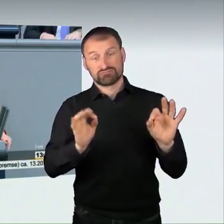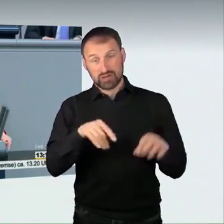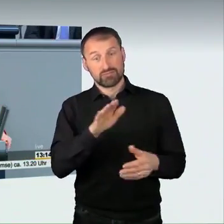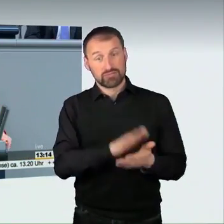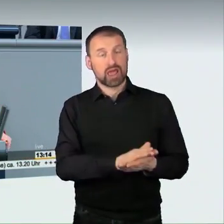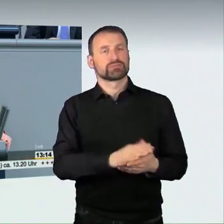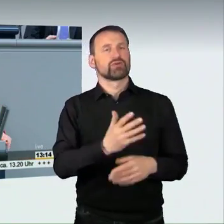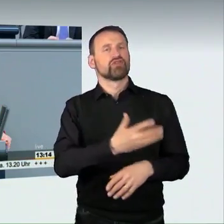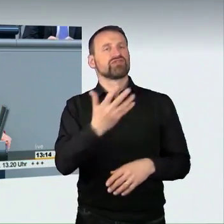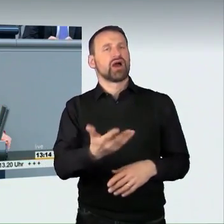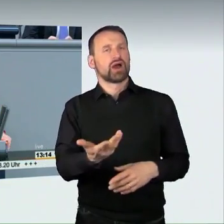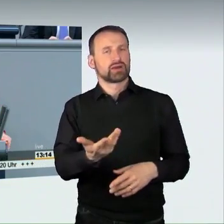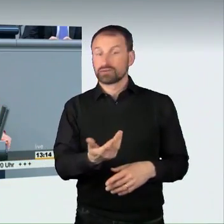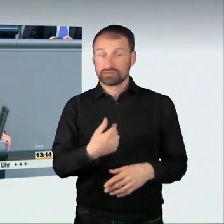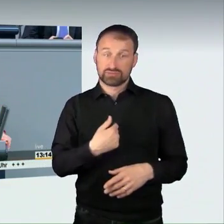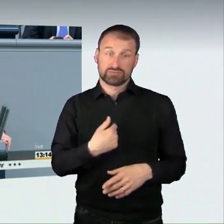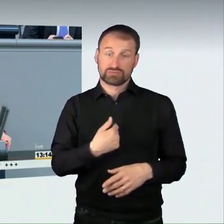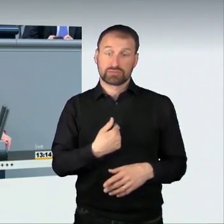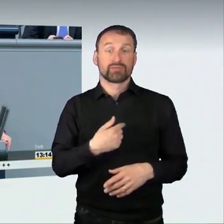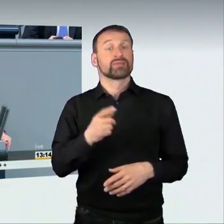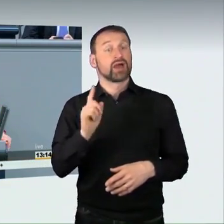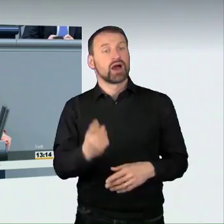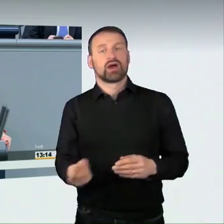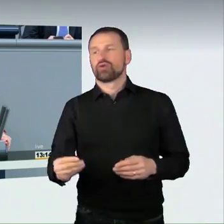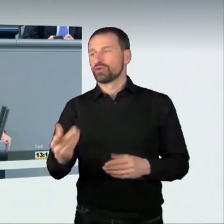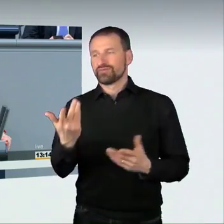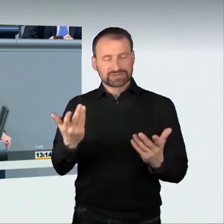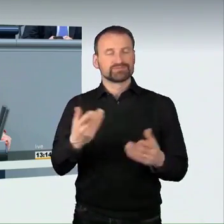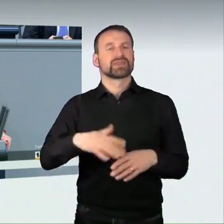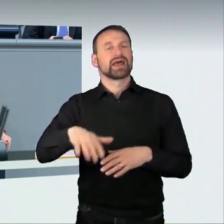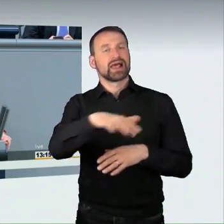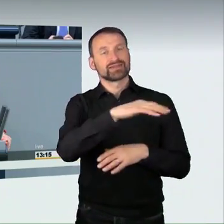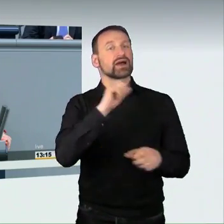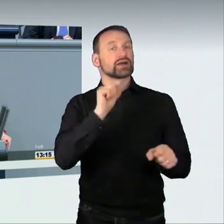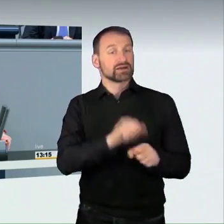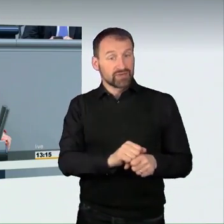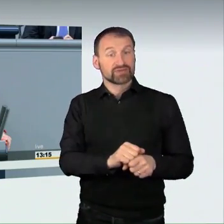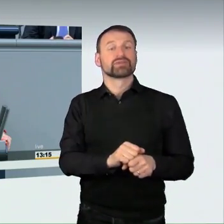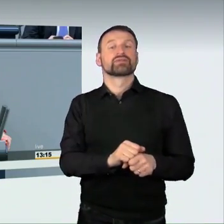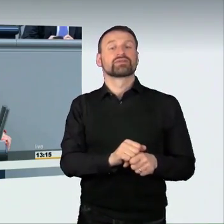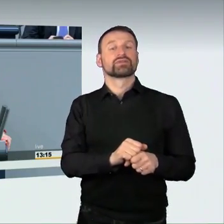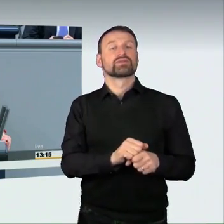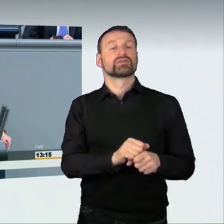Das bedauere ich sehr, liebe Kolleginnen und Kollegen der Grünen. Weiter können die Länder unter anderem eine Landesverordnung erlassen,